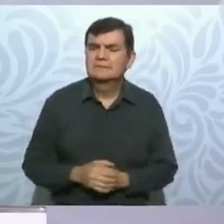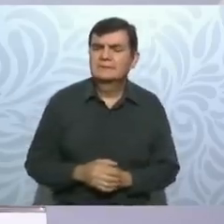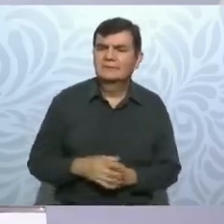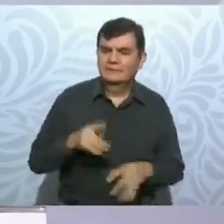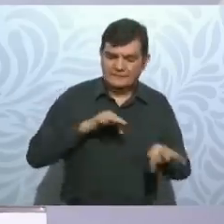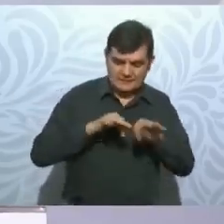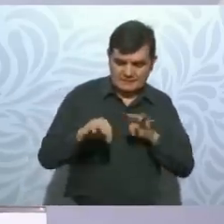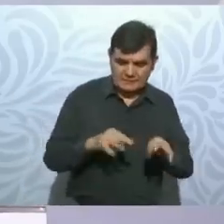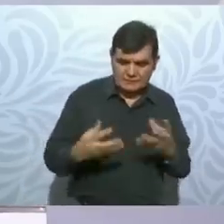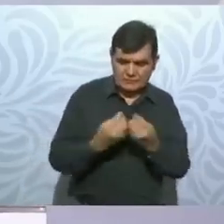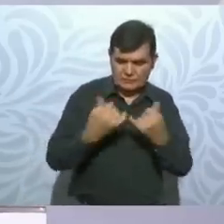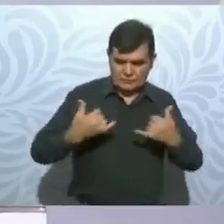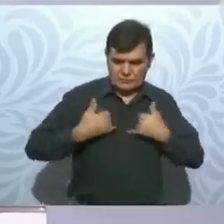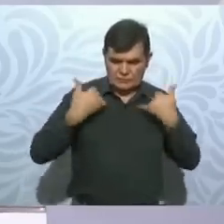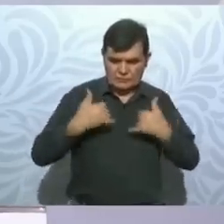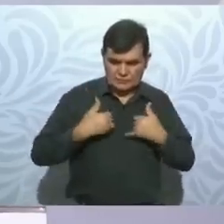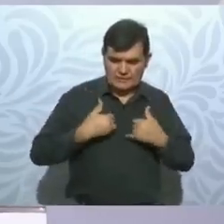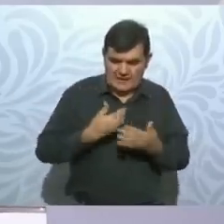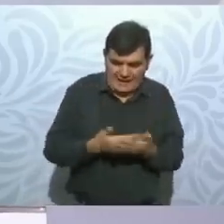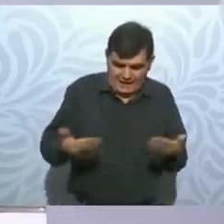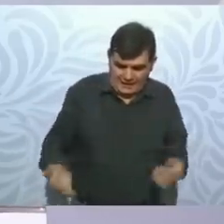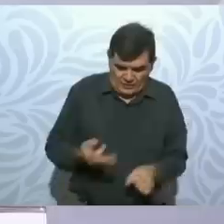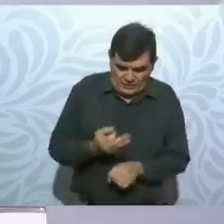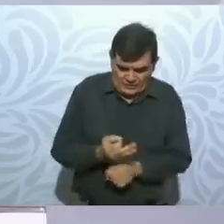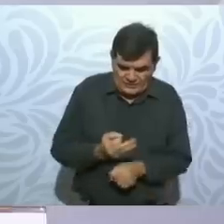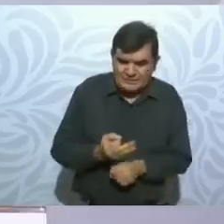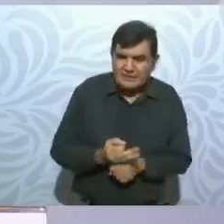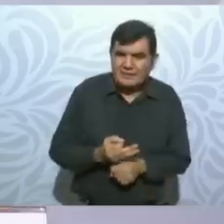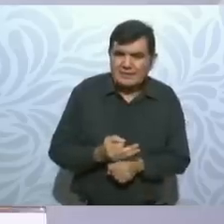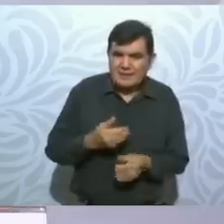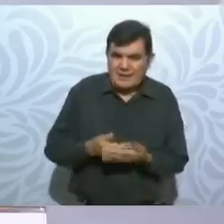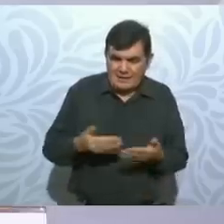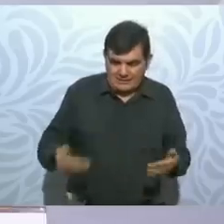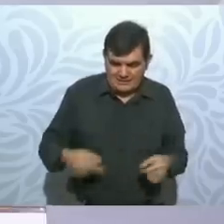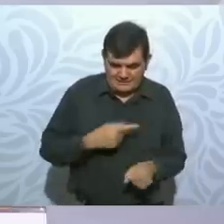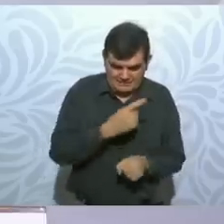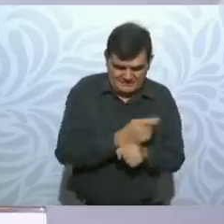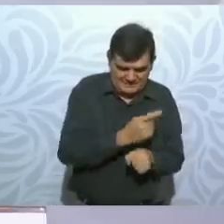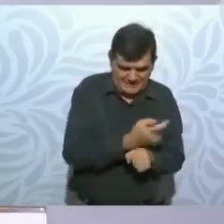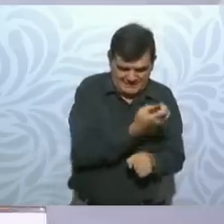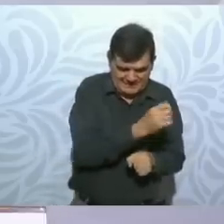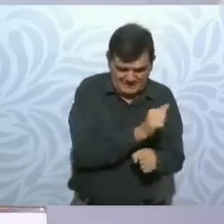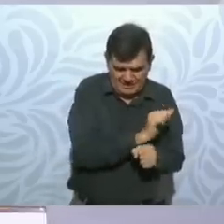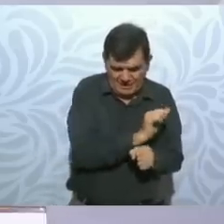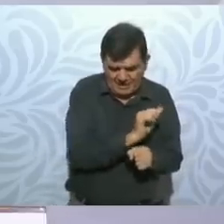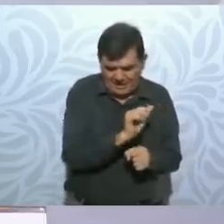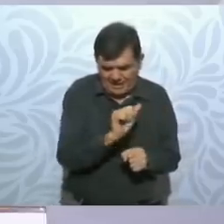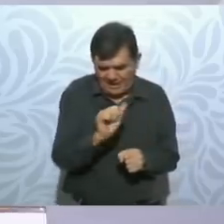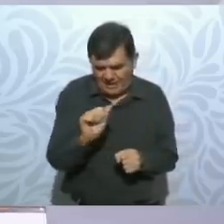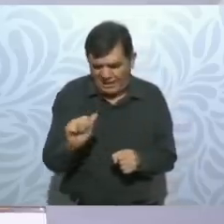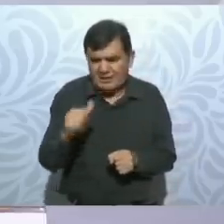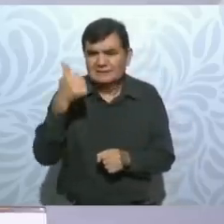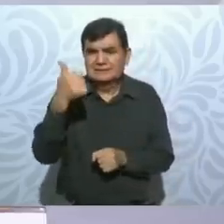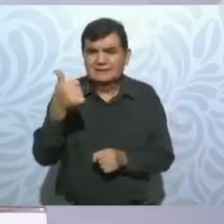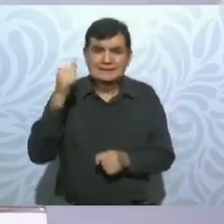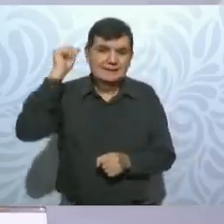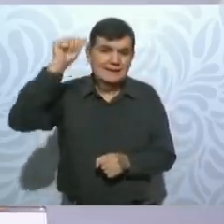con los jóvenes desde ahora desde el primero de enero hasta el 6 de abril para que participen